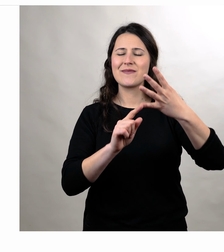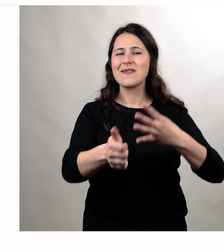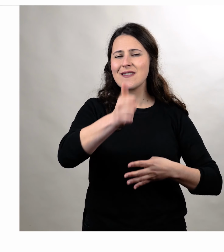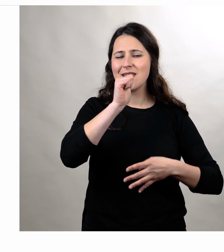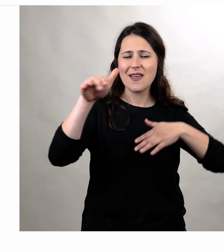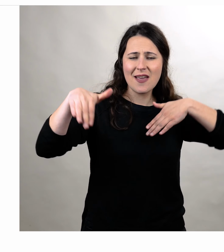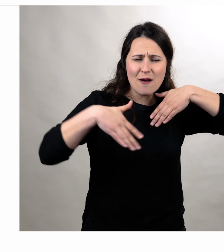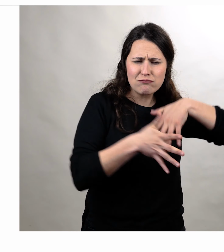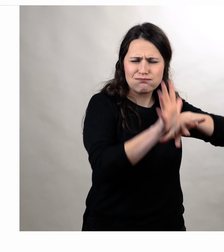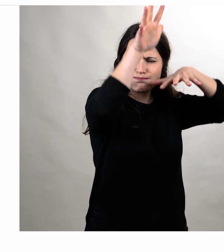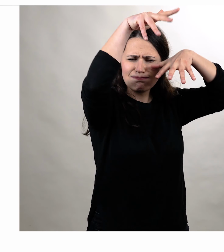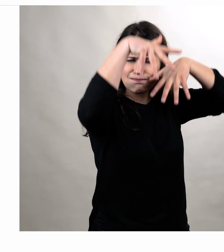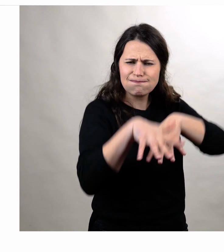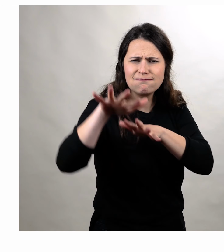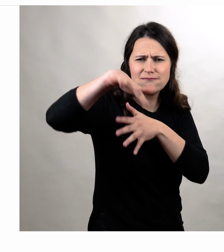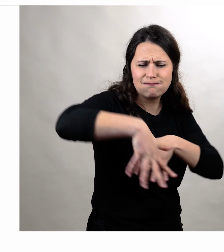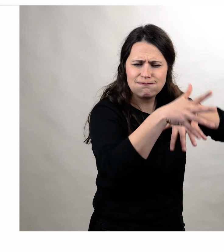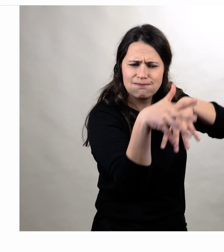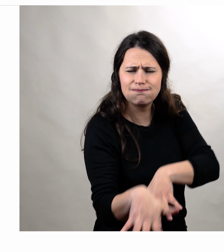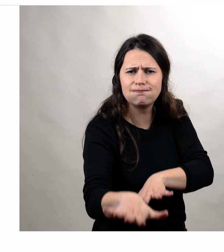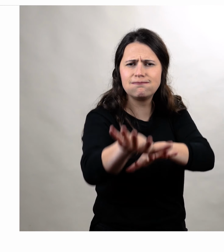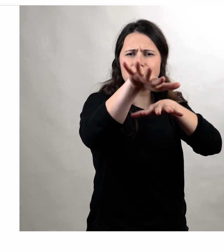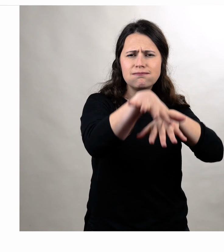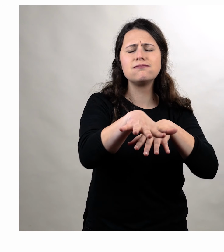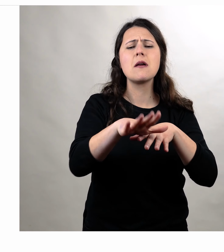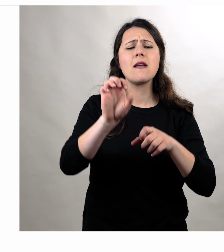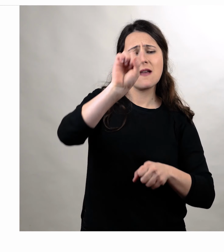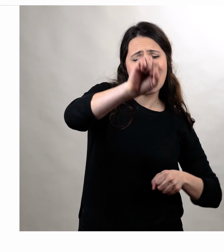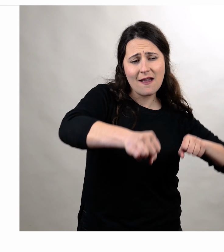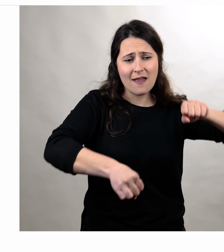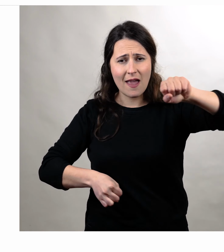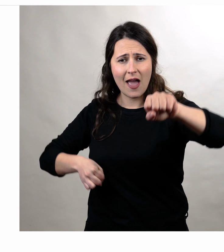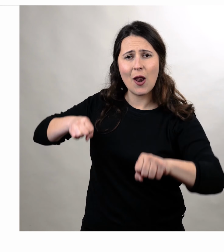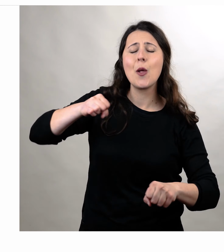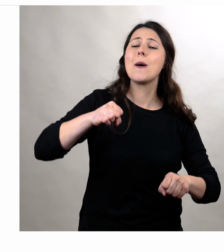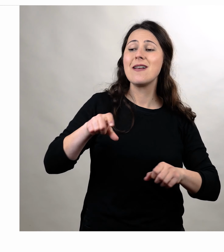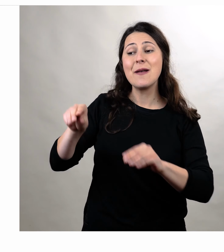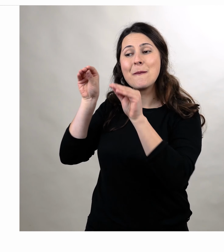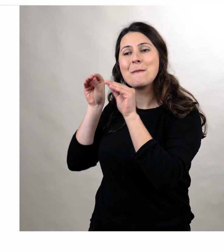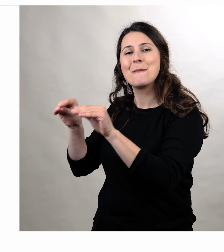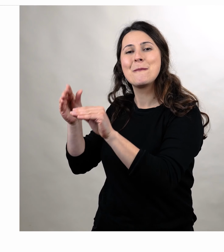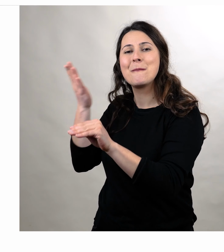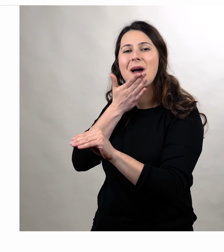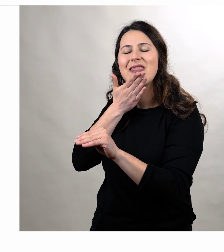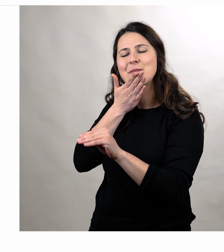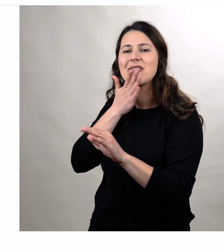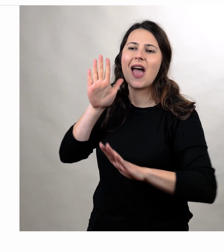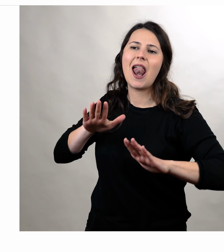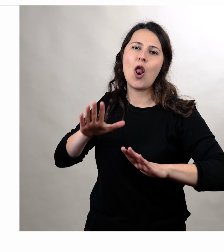Τα μαθήματα κανό σε ορμητικά νερά χωρίζονται σε διαφορετικά επίπεδα δυσκολίας.